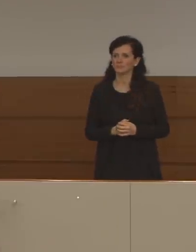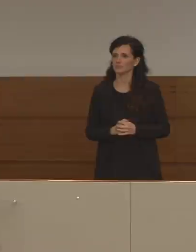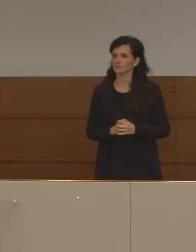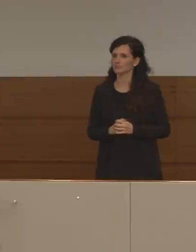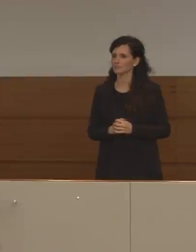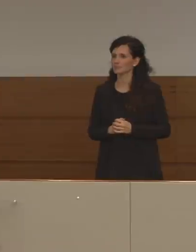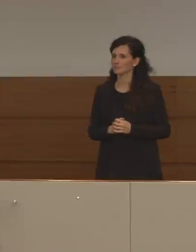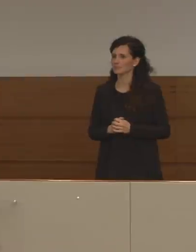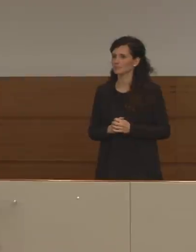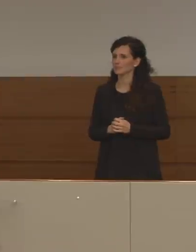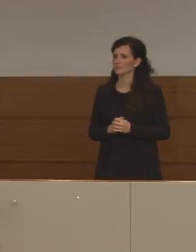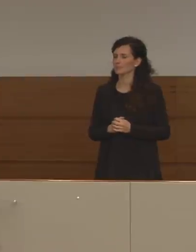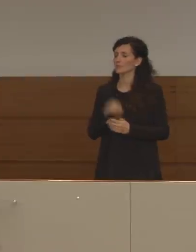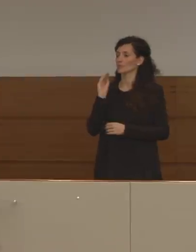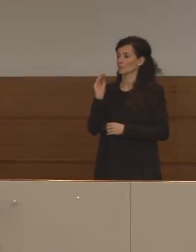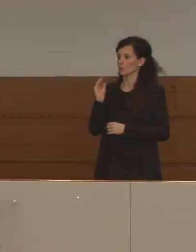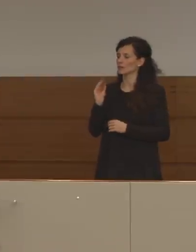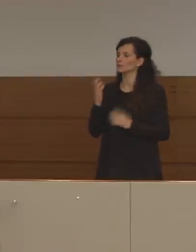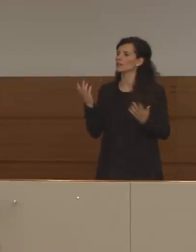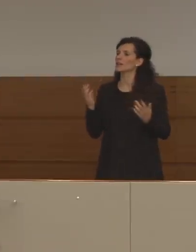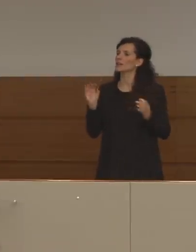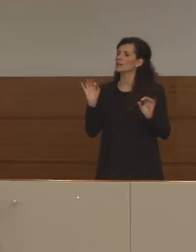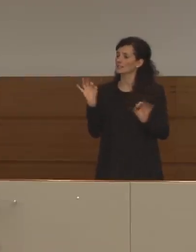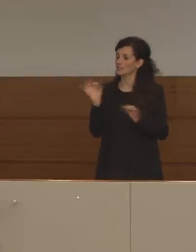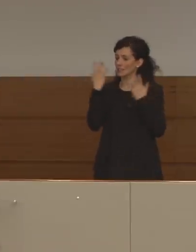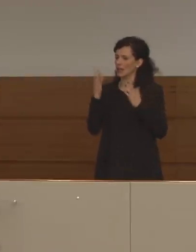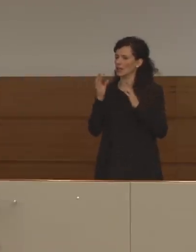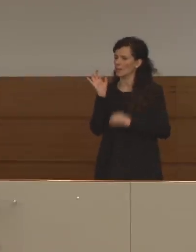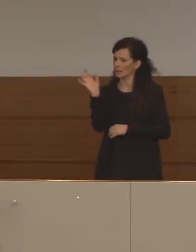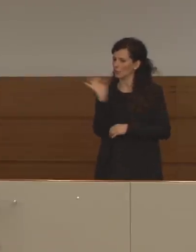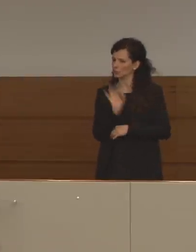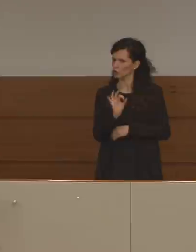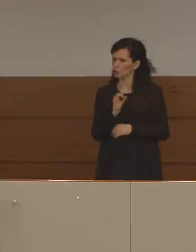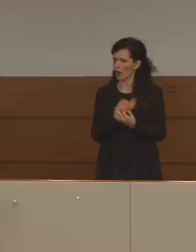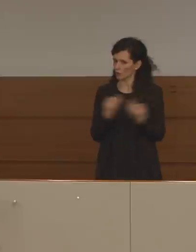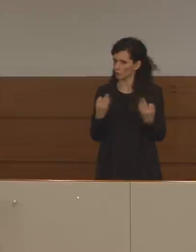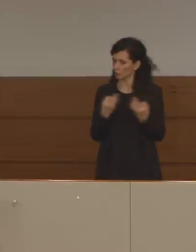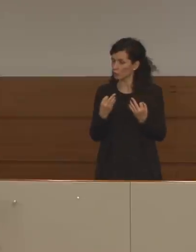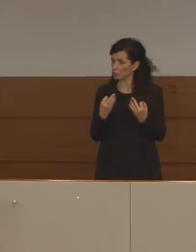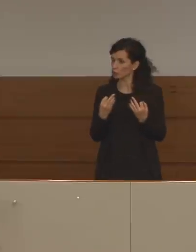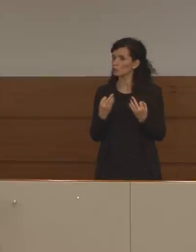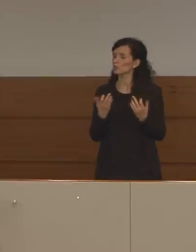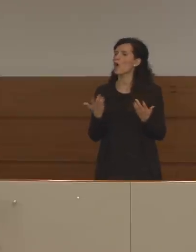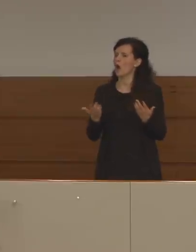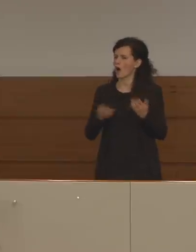(domanda giornalista) Se abbiamo fatto bene anche le percentuali risulterebbe che l'aumento